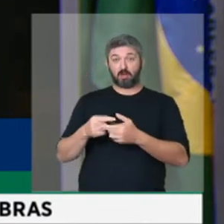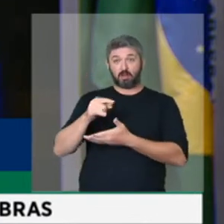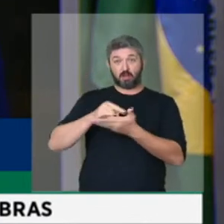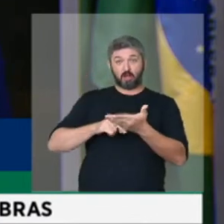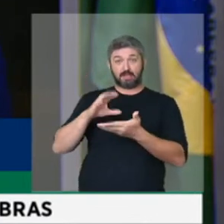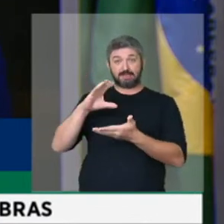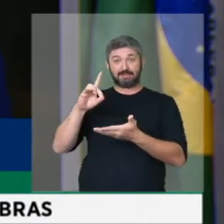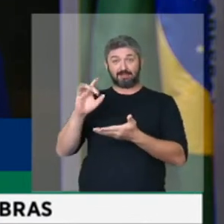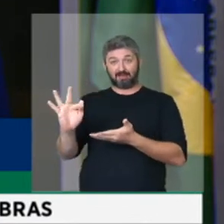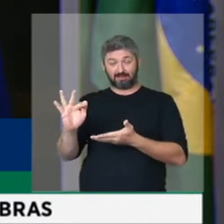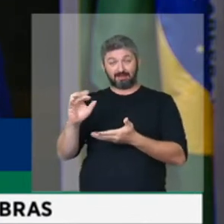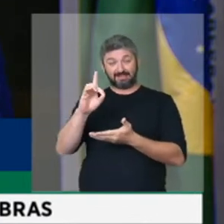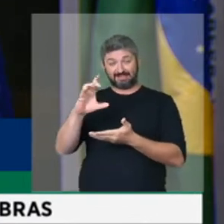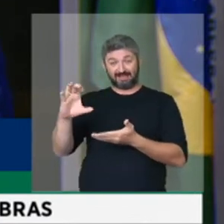APÓS AS MEDIDAS DO GOVERNO DO